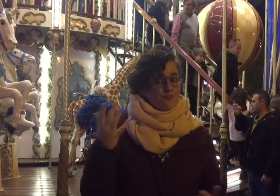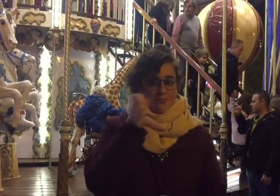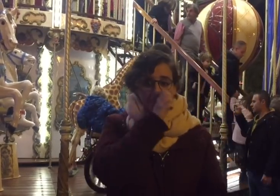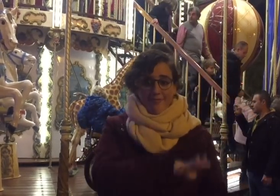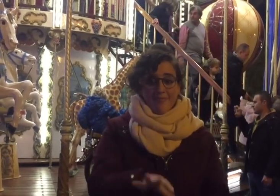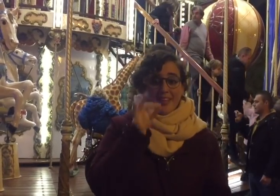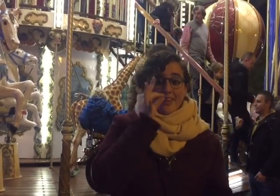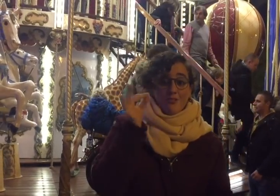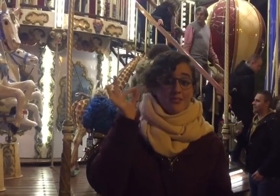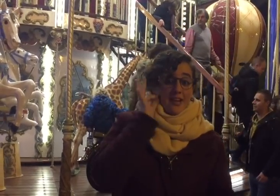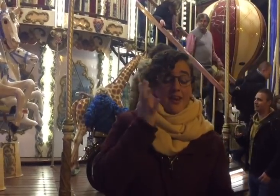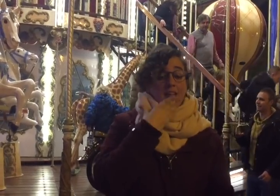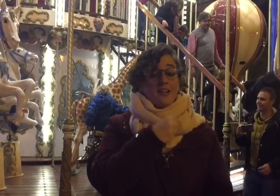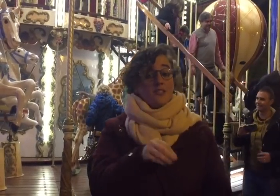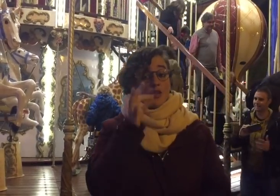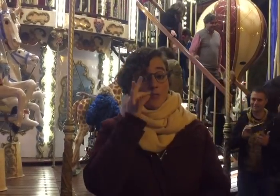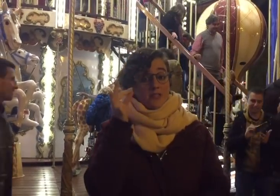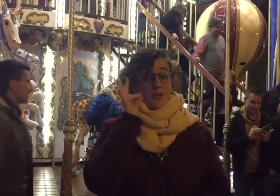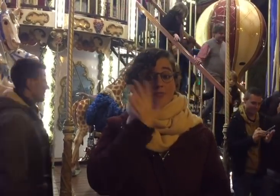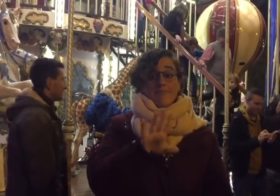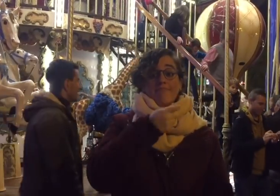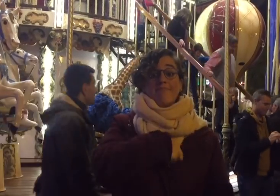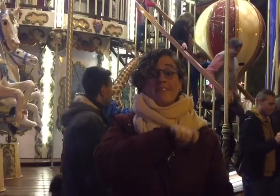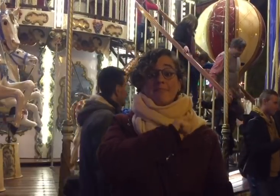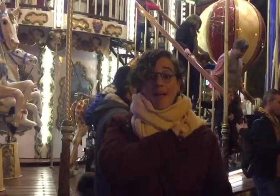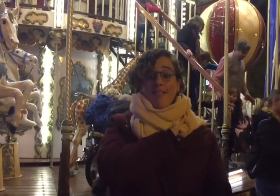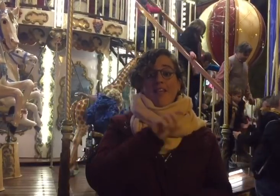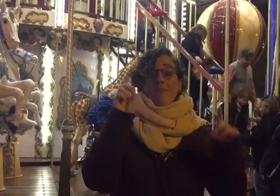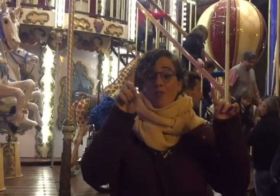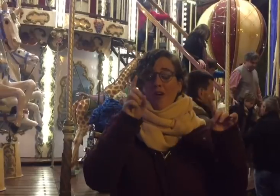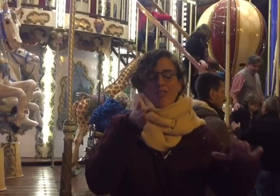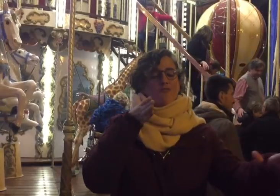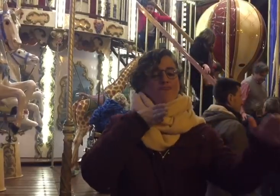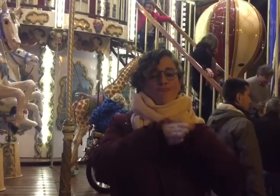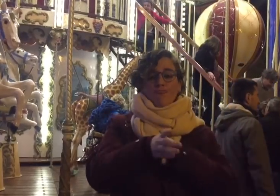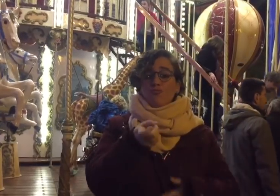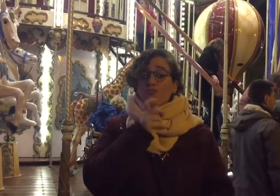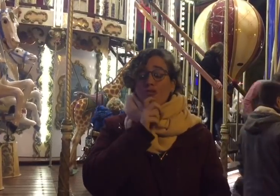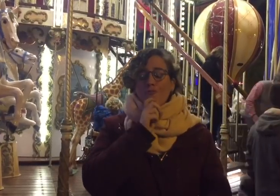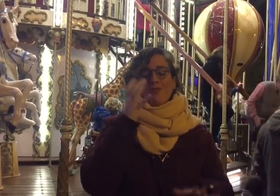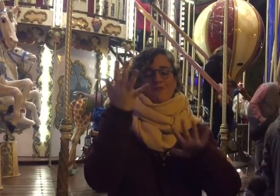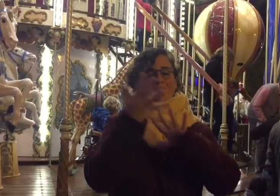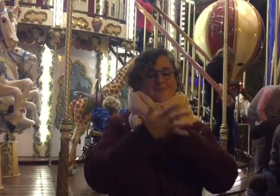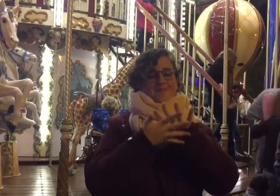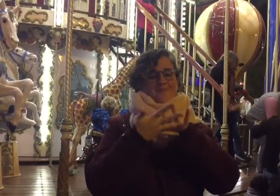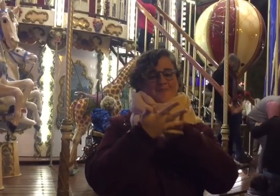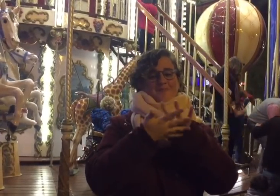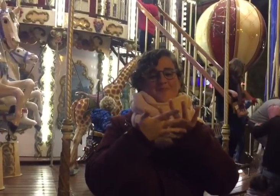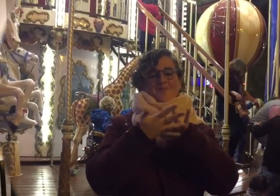Que los niñxs y la juventud sorda de toda españa tenga acceso a una educación accesible, ¿cómo? en lengua de signos.